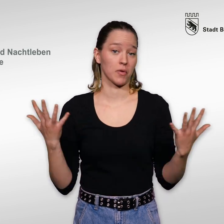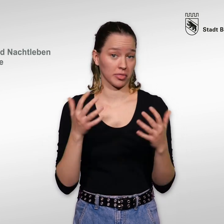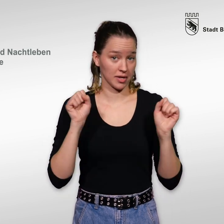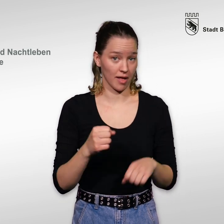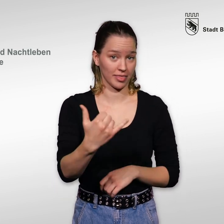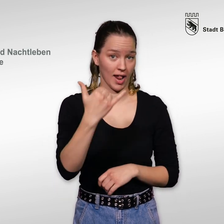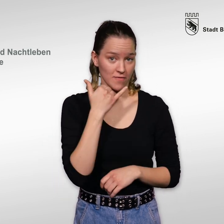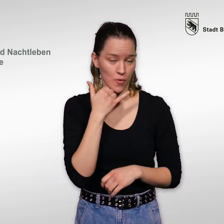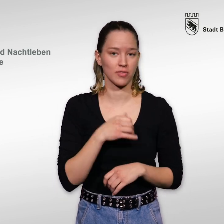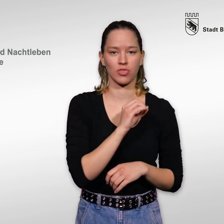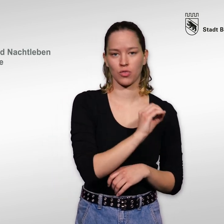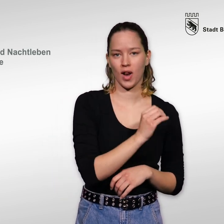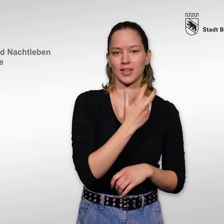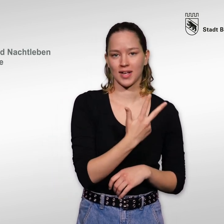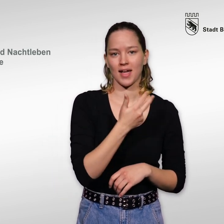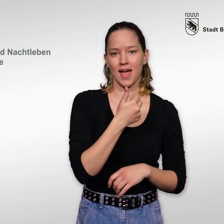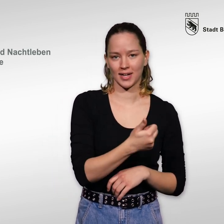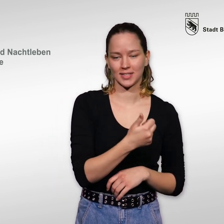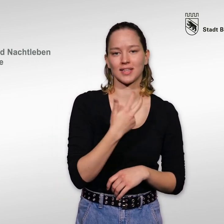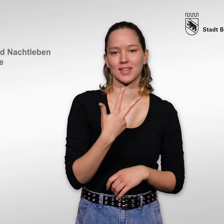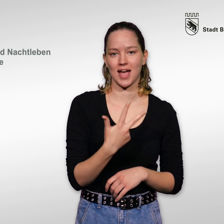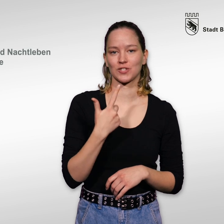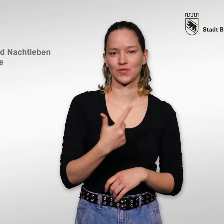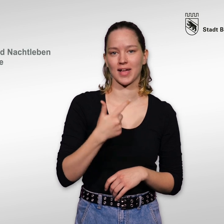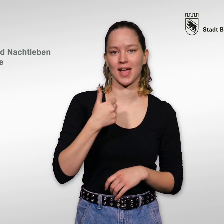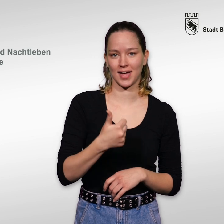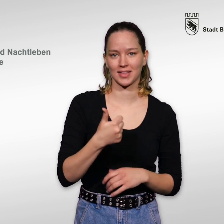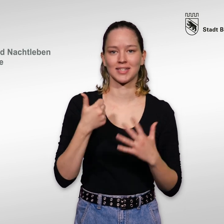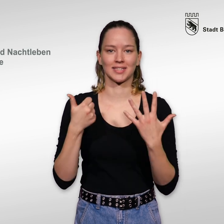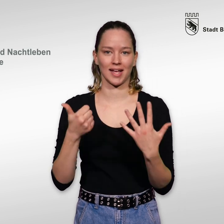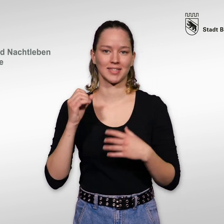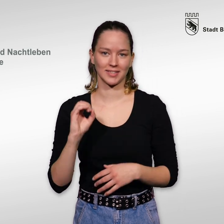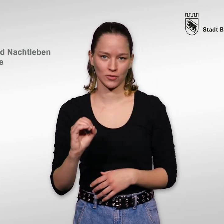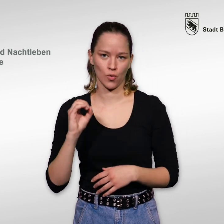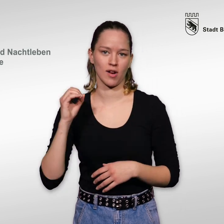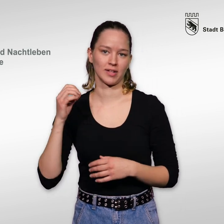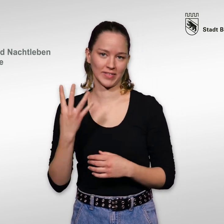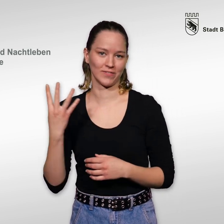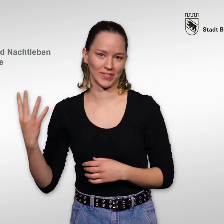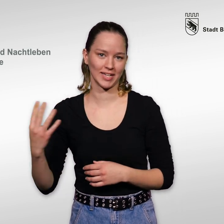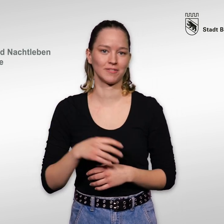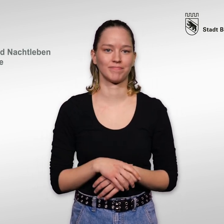oder per Telefon unter 031 321 60 44.